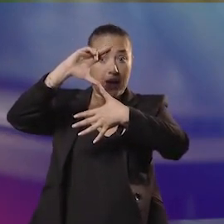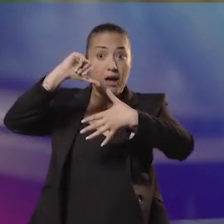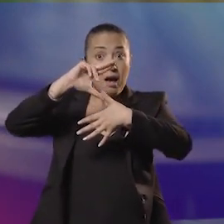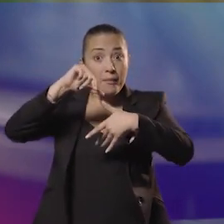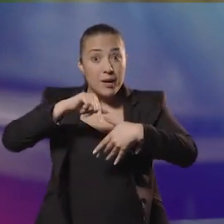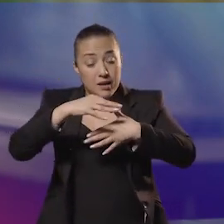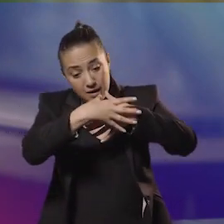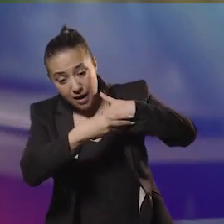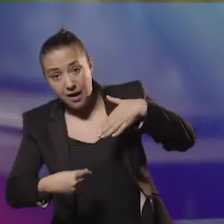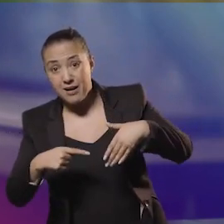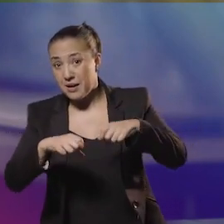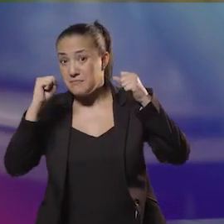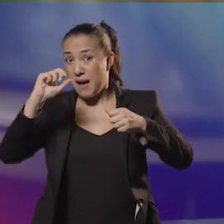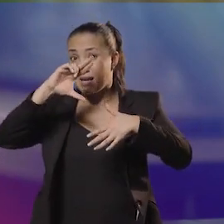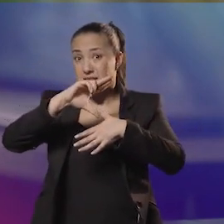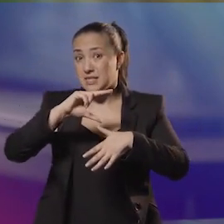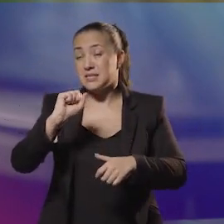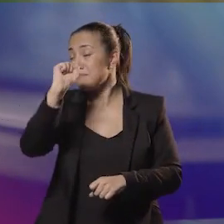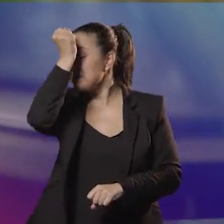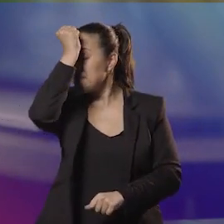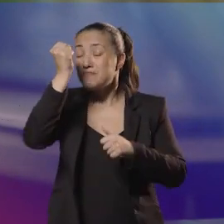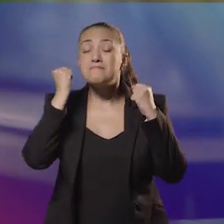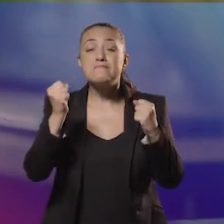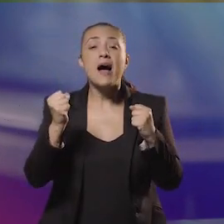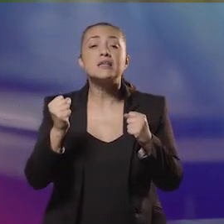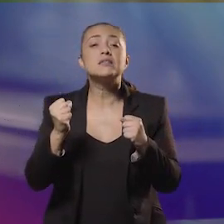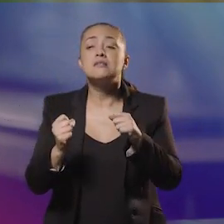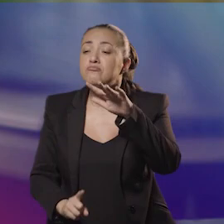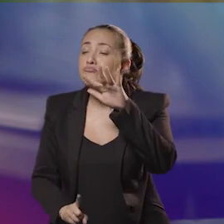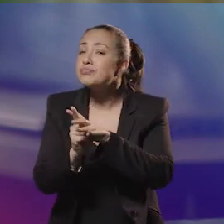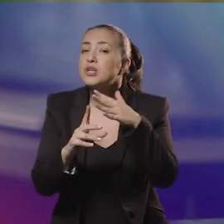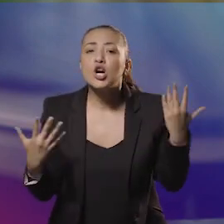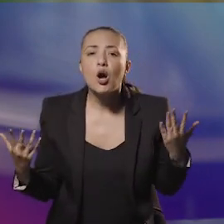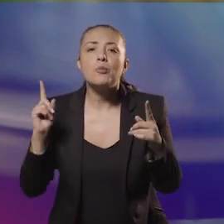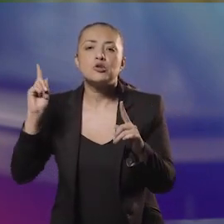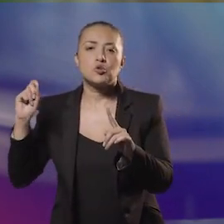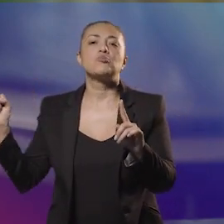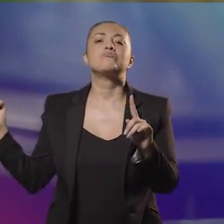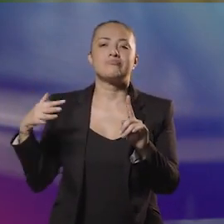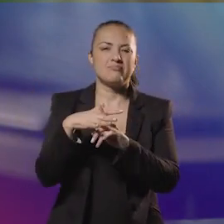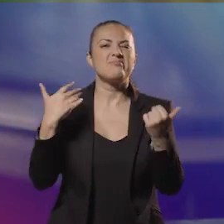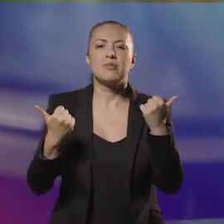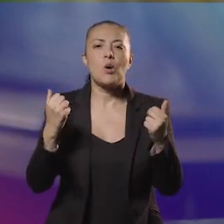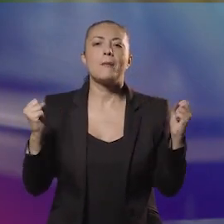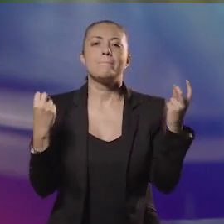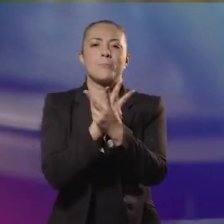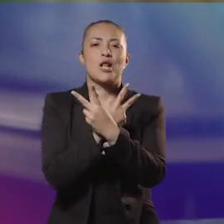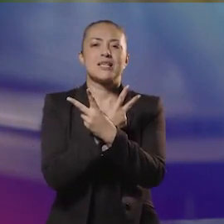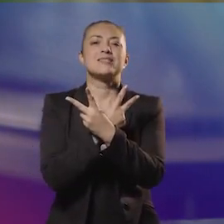principalmente nació de violencias sexuales. Eso somos, somos